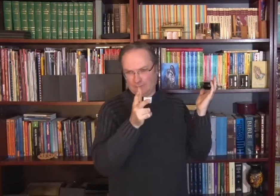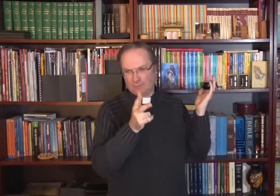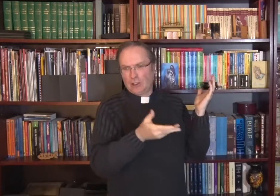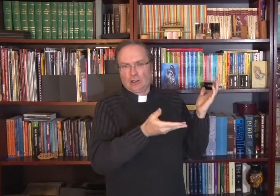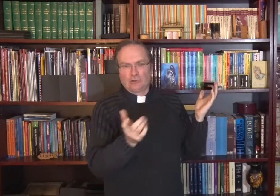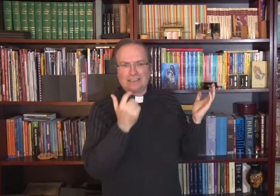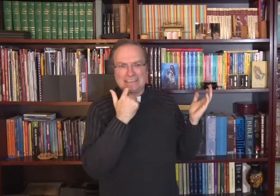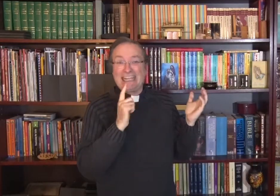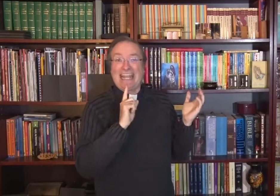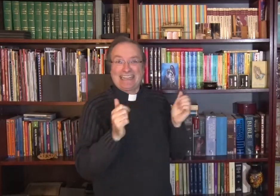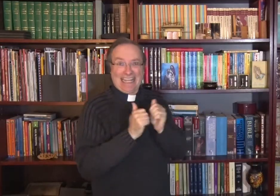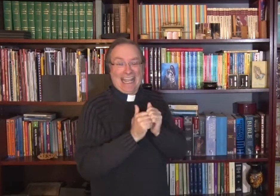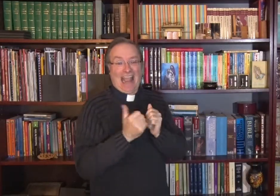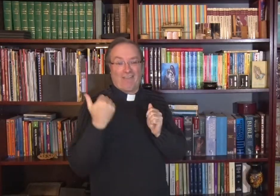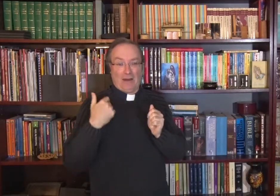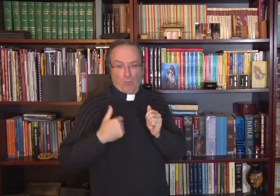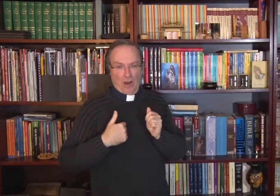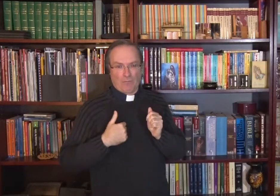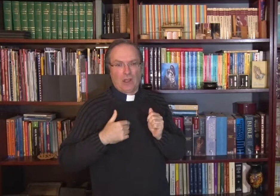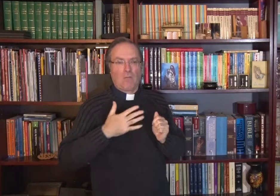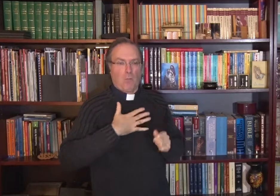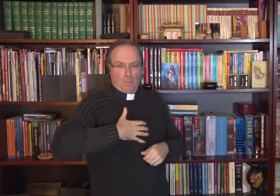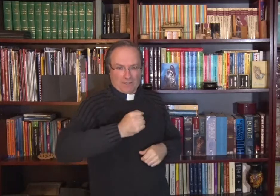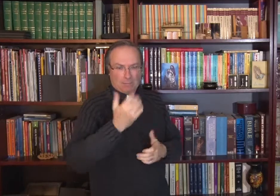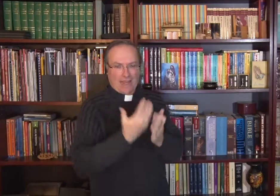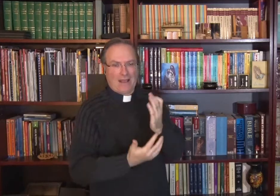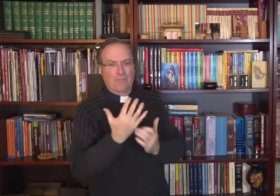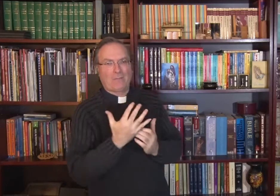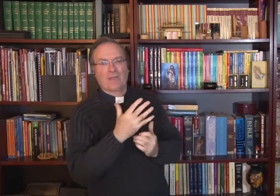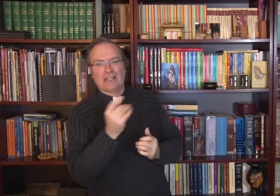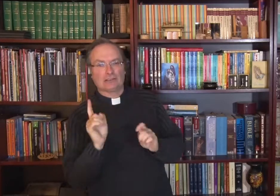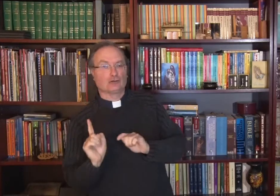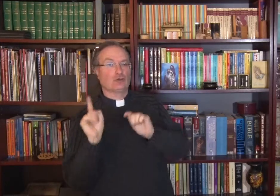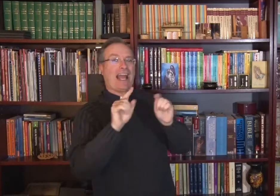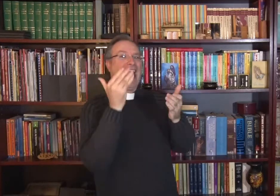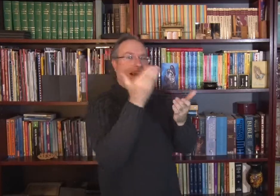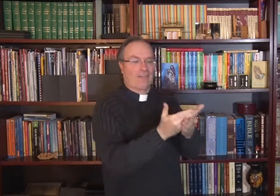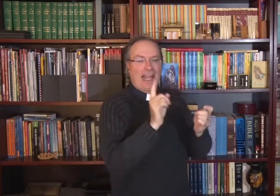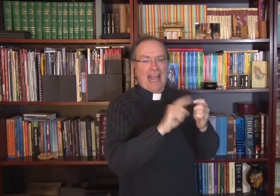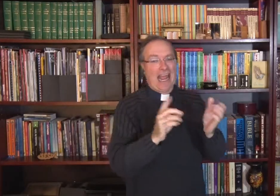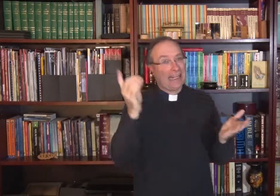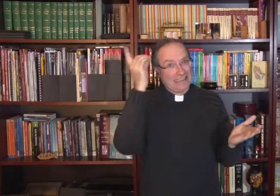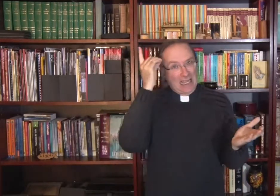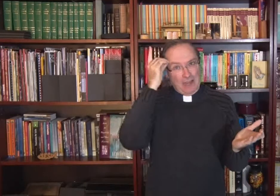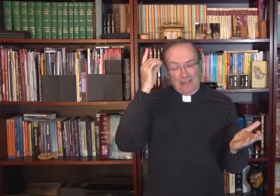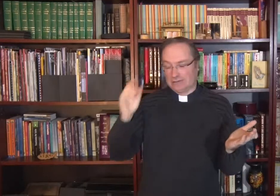ceux qui étaient avec moi m’ont pris par la main et je suis arrivé à Damas.